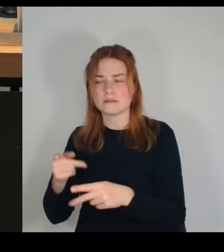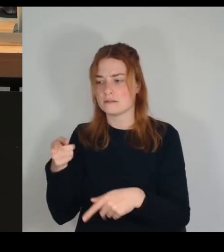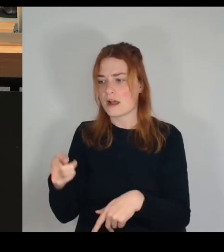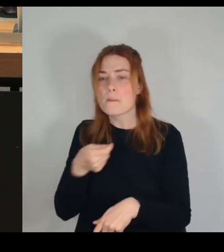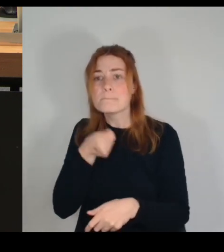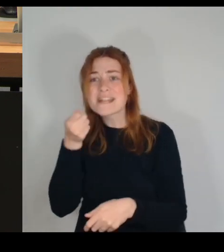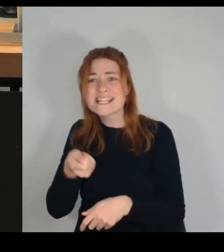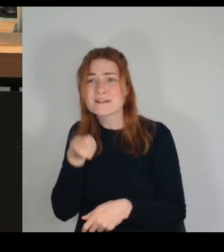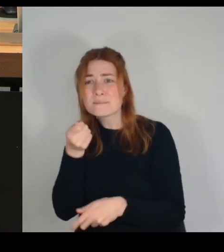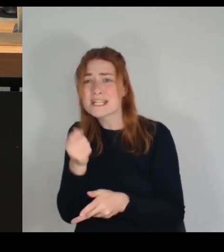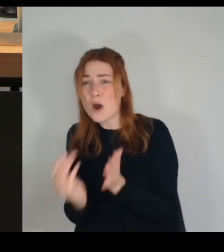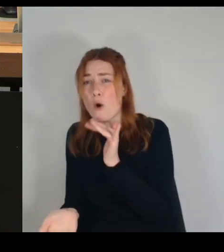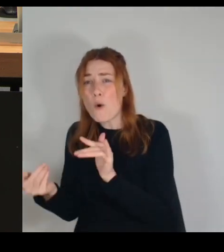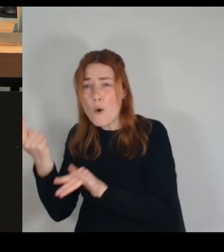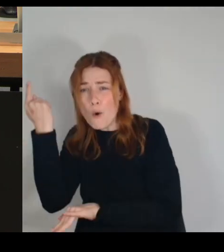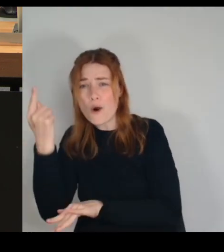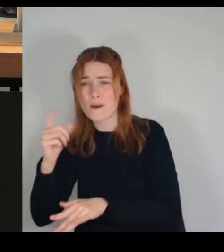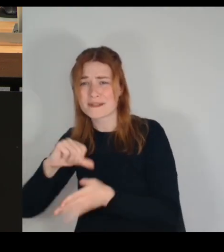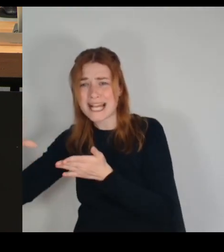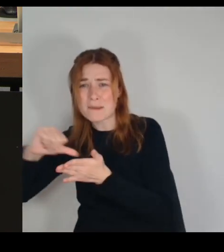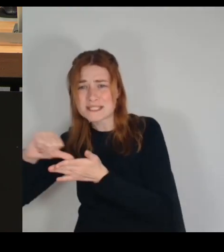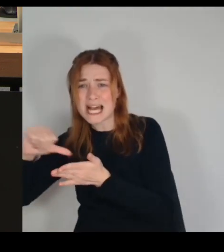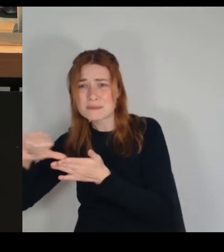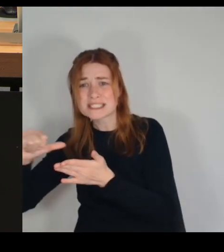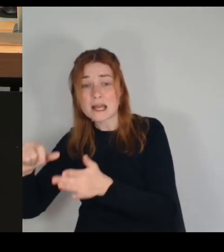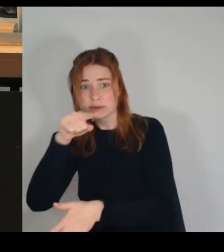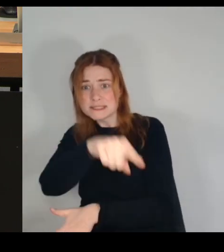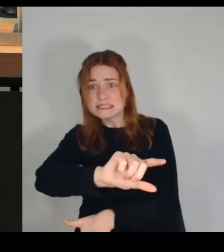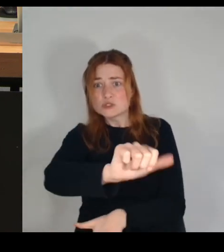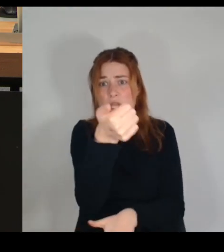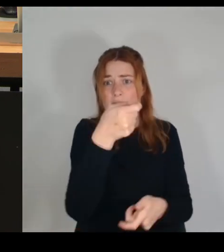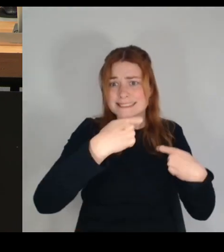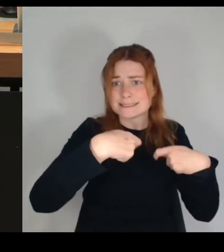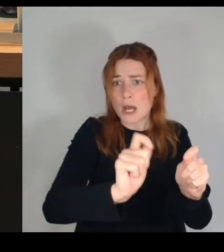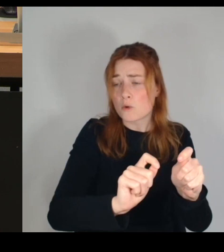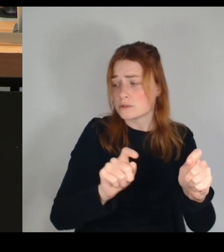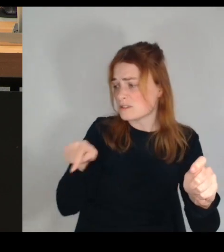Wohnraum, während die Berliner auf der Straße stehen. Herr Kollege Latsch, ich darf Sie darauf hinweisen